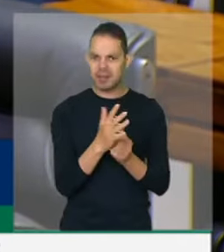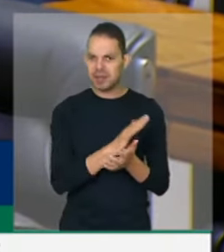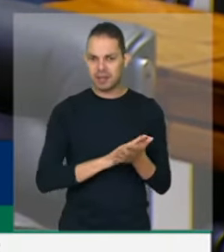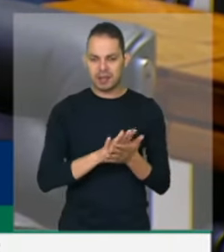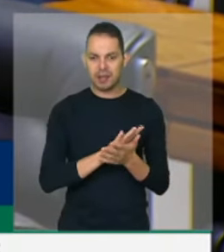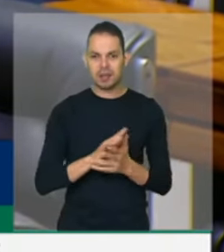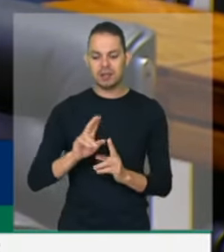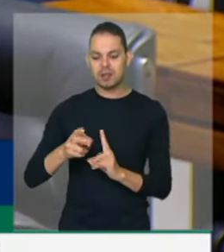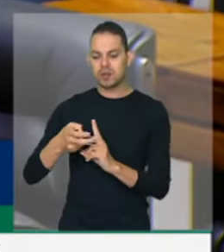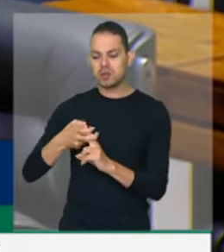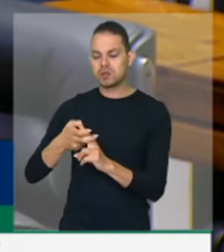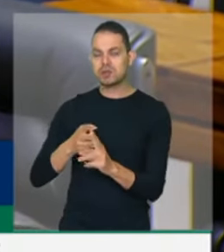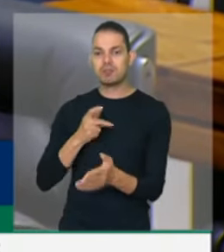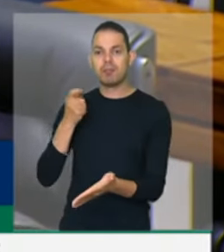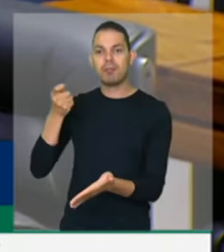SAÚDE PAGA DE 550 A 800 REAIS UMA DIÁRIA DE UTI. HOJE, COM